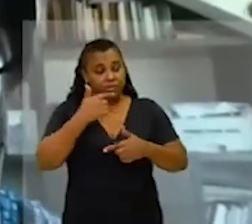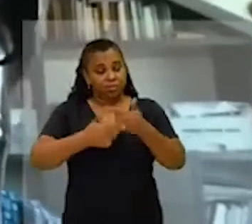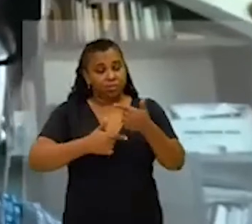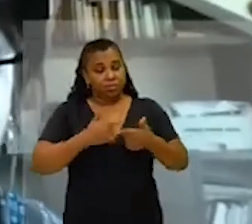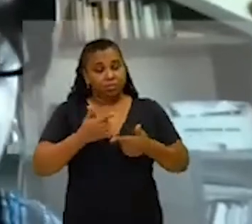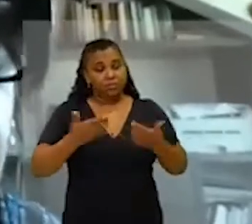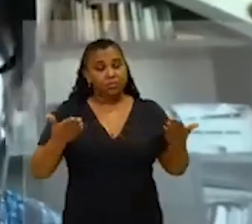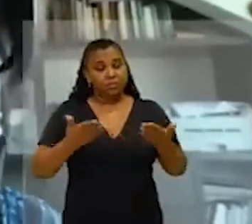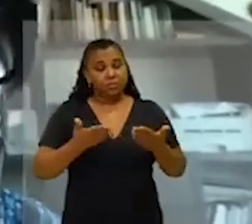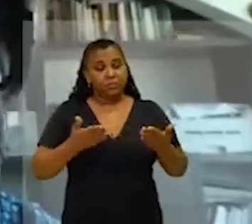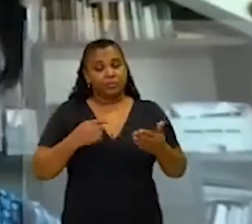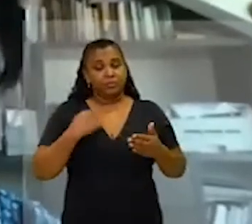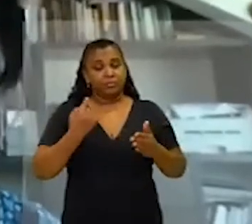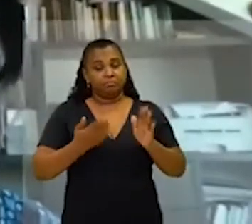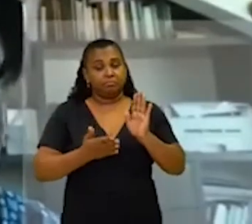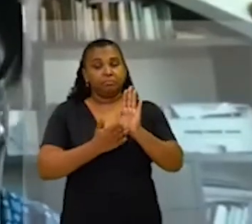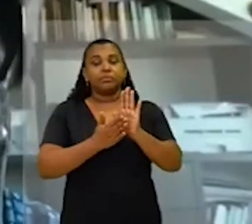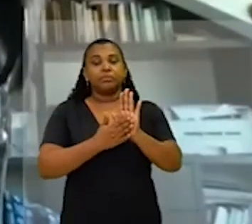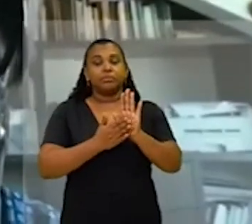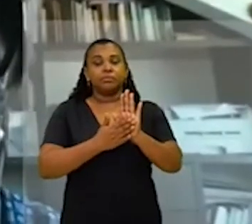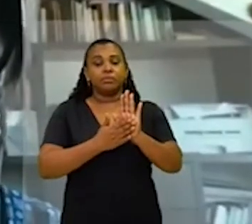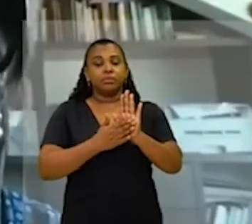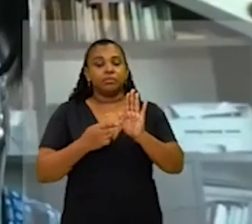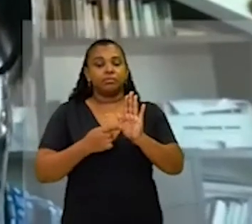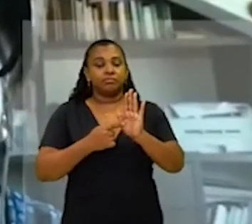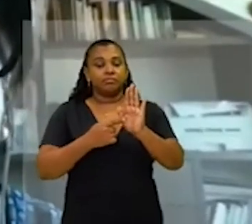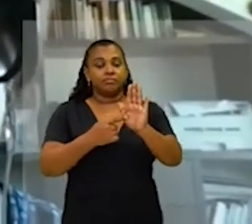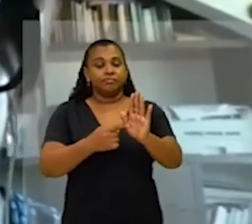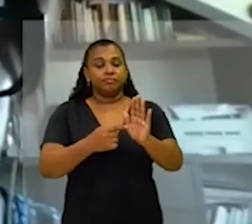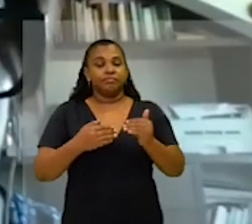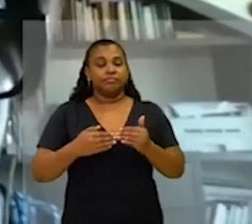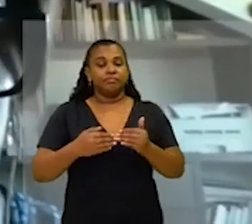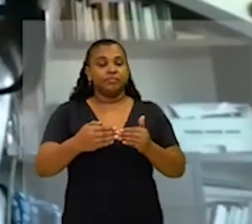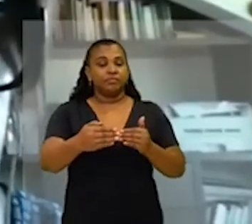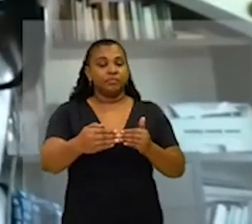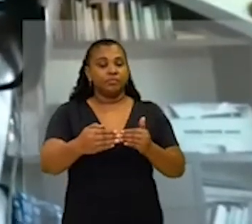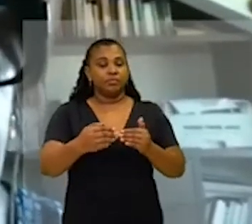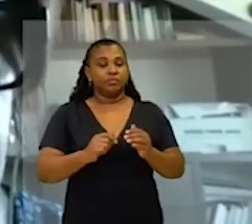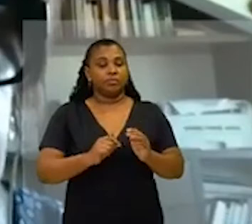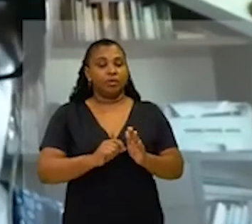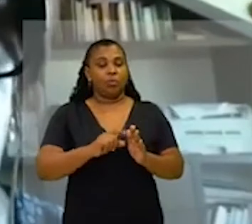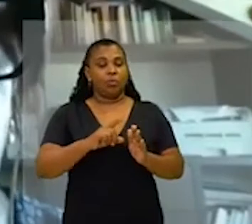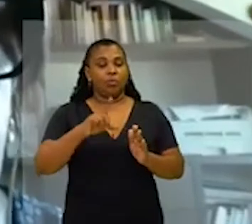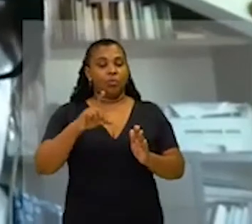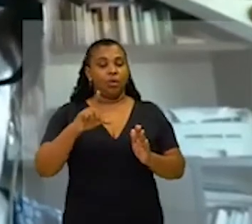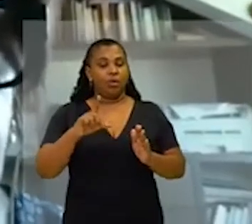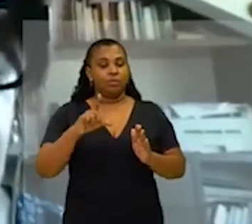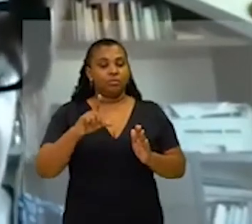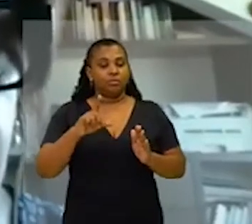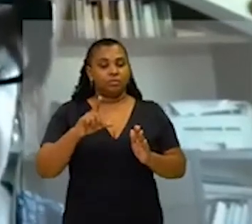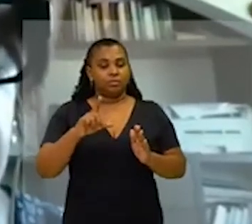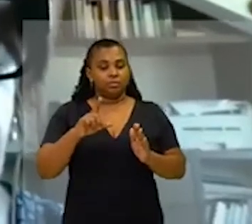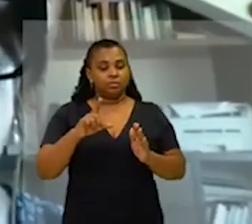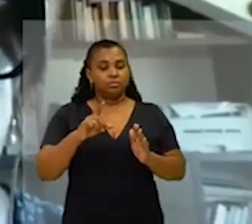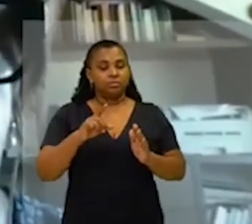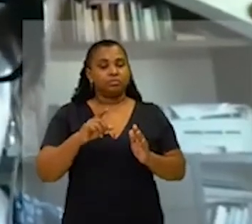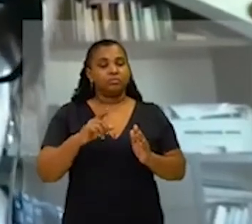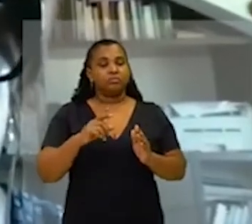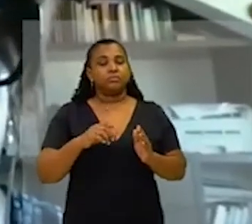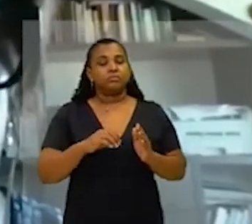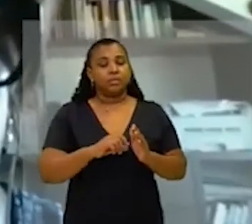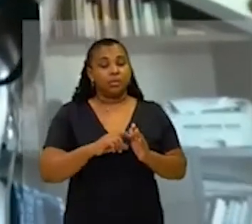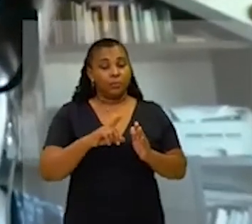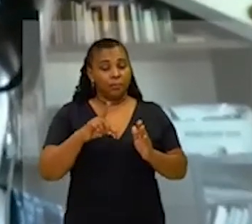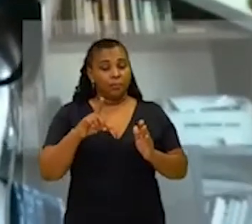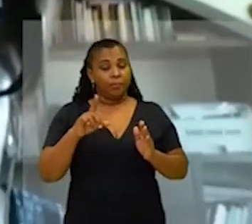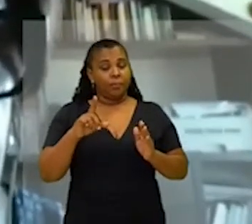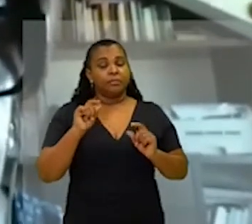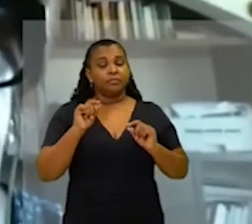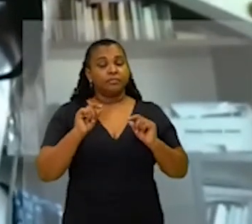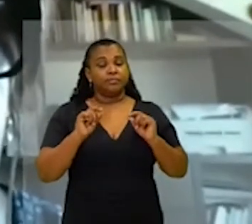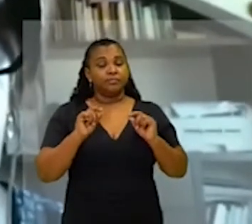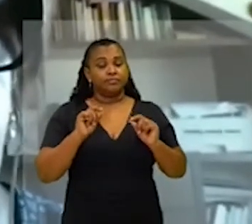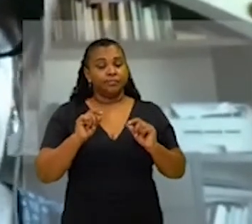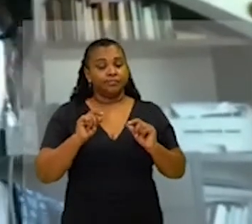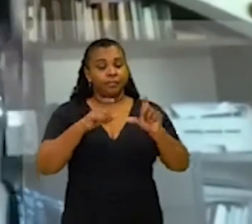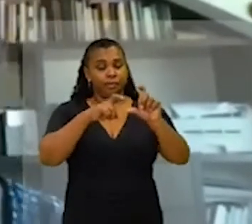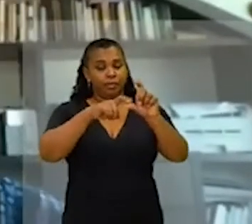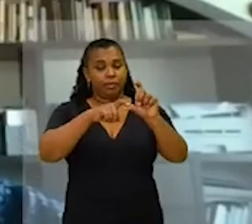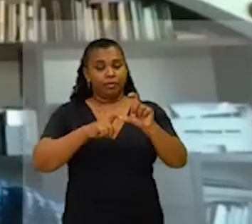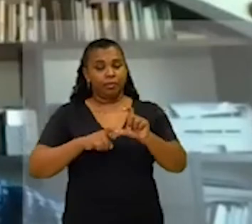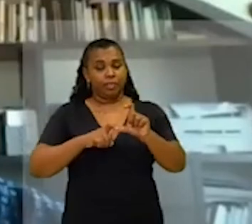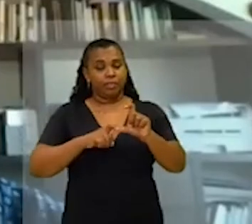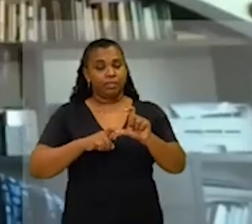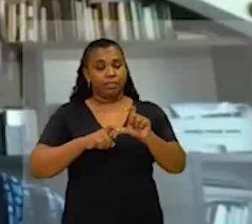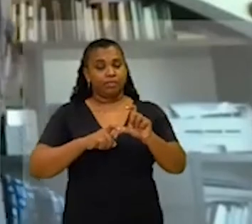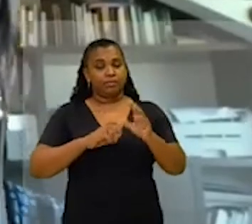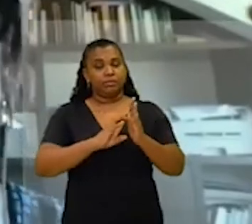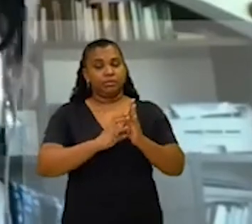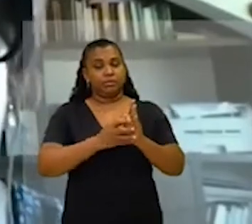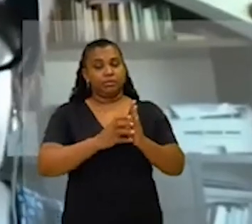propõe diante dessa situação se aumento a e aumento de dependência a rua de aumento